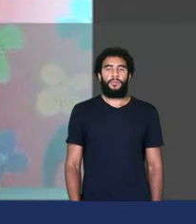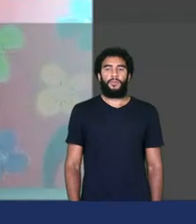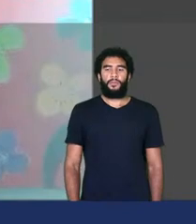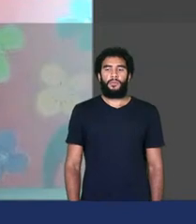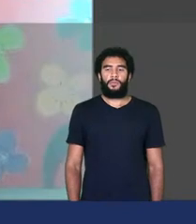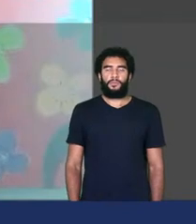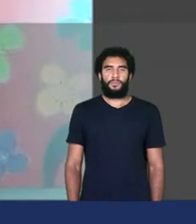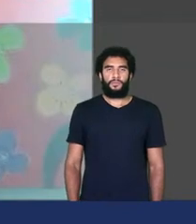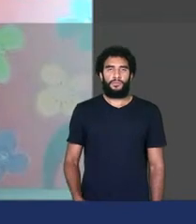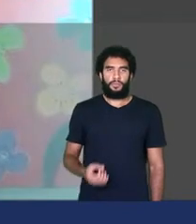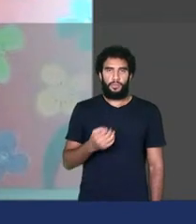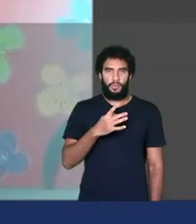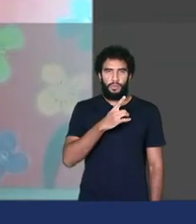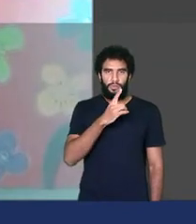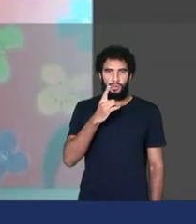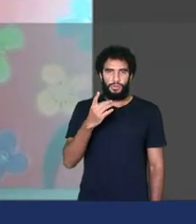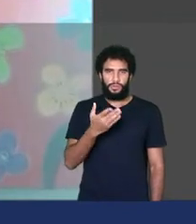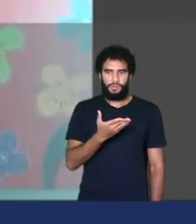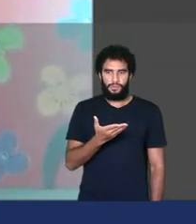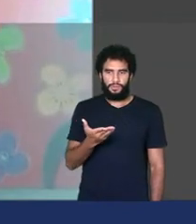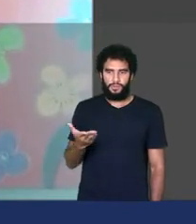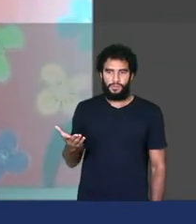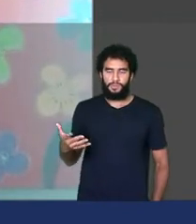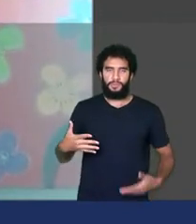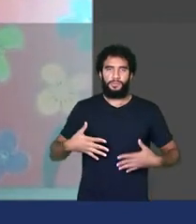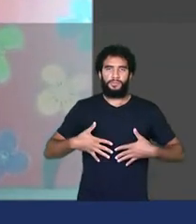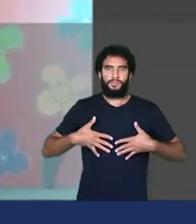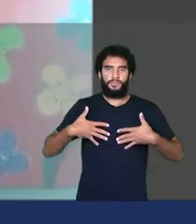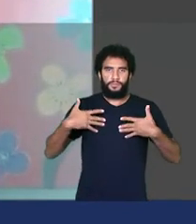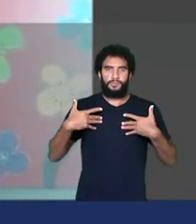ALAGOAS, DEPUTADO PAULÃO. -- [DEPUTADO]: BOM DIA, SENHOR PRESIDENTE, DEPUTADO